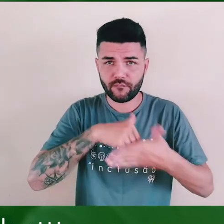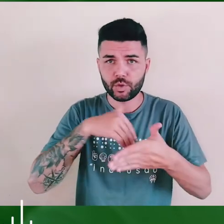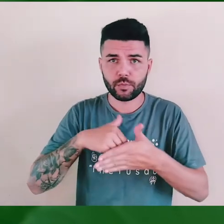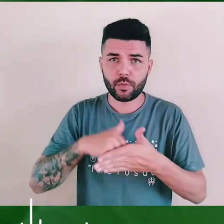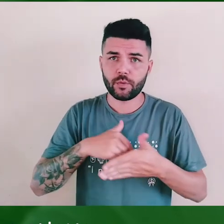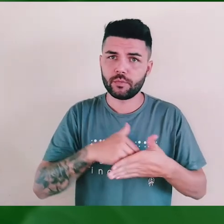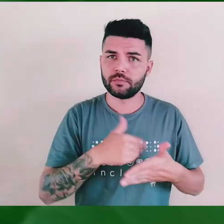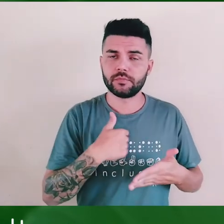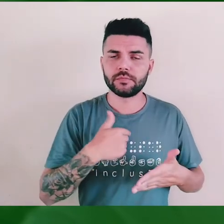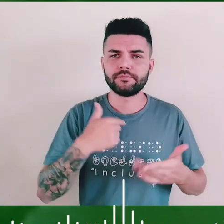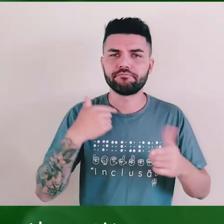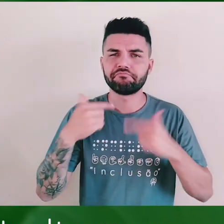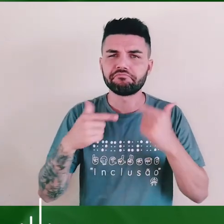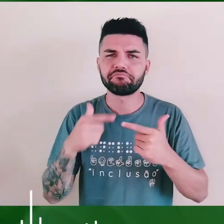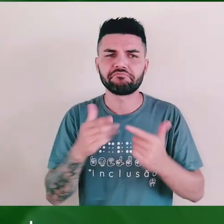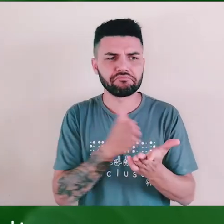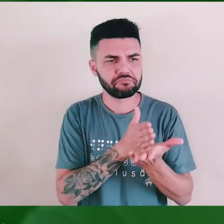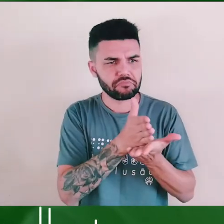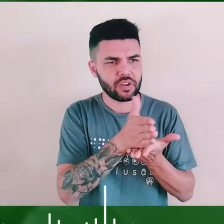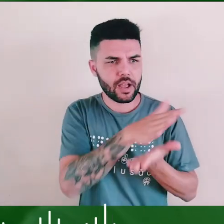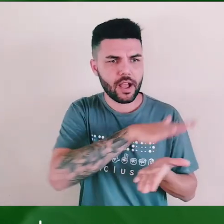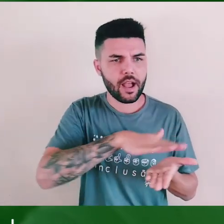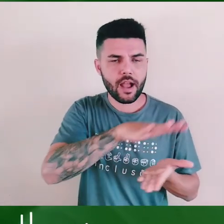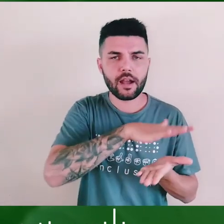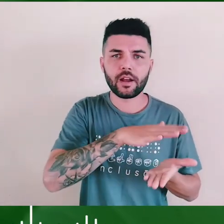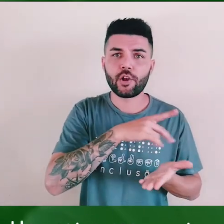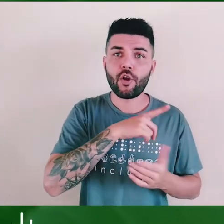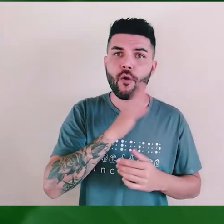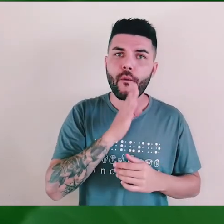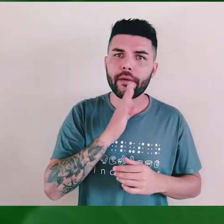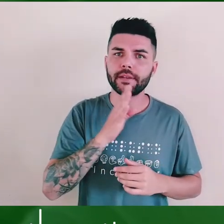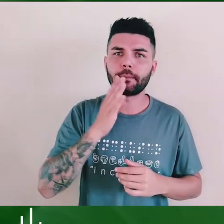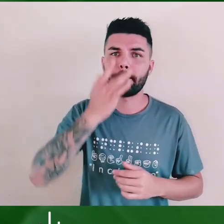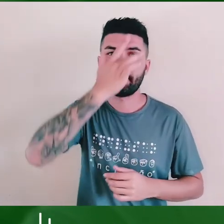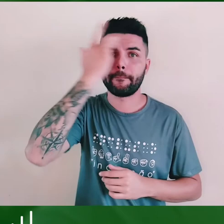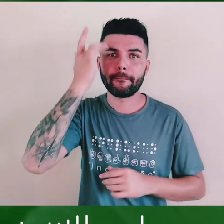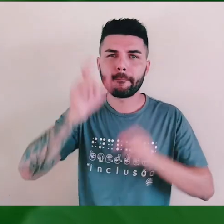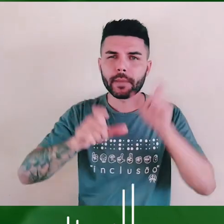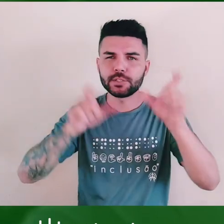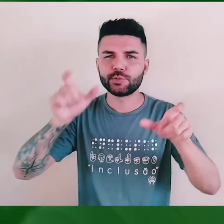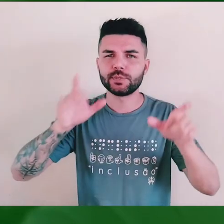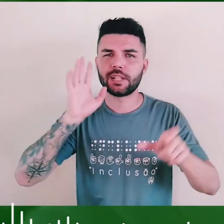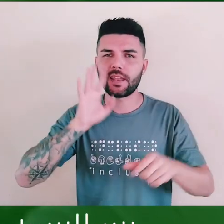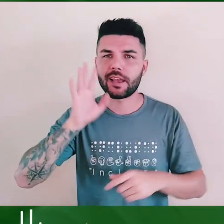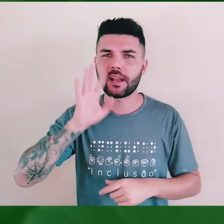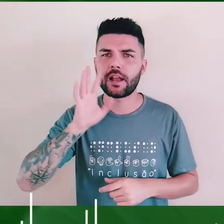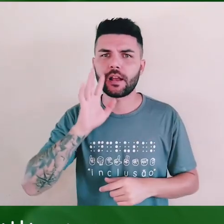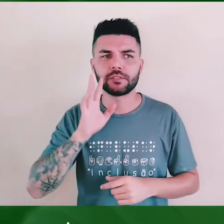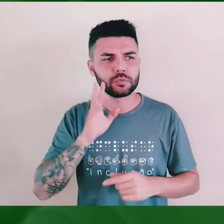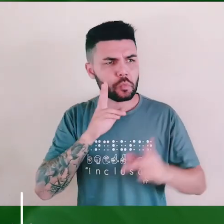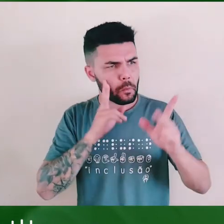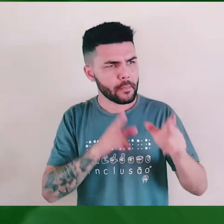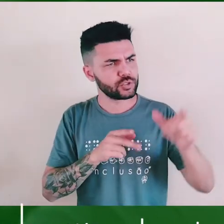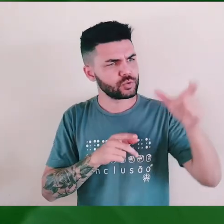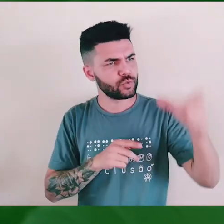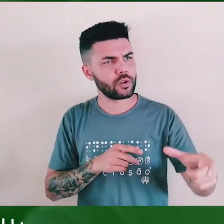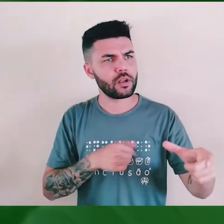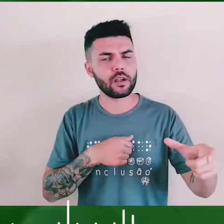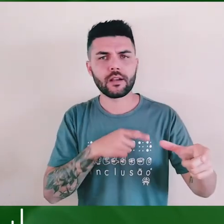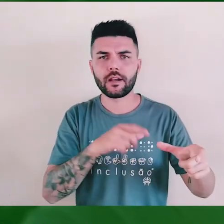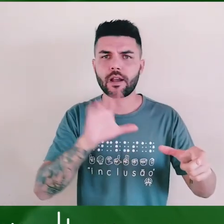você conhece pessoas legais e tem uma relação de ter uma amizade com o cara. Pô Chapecó